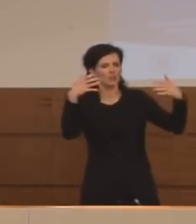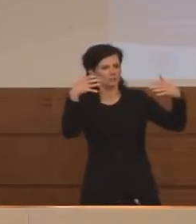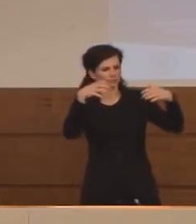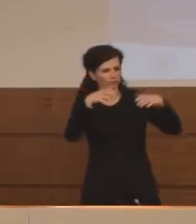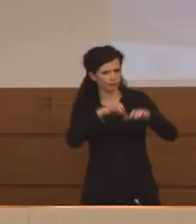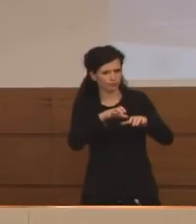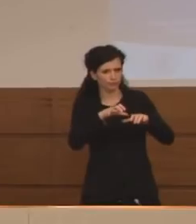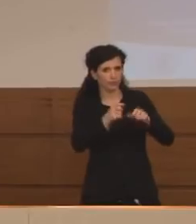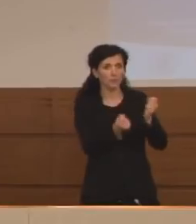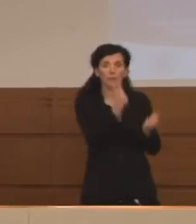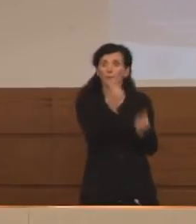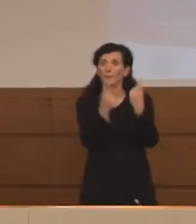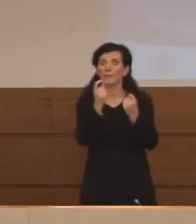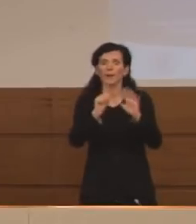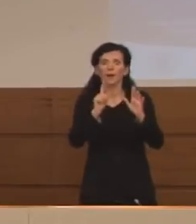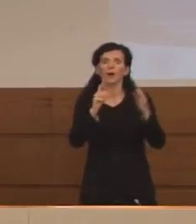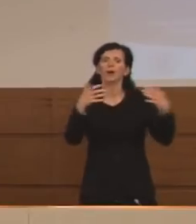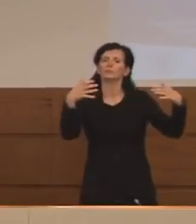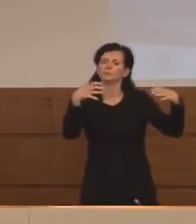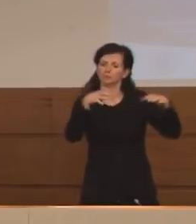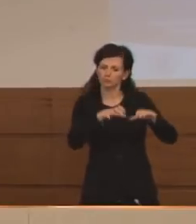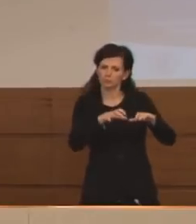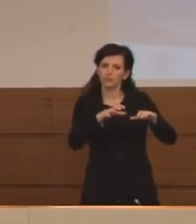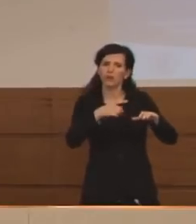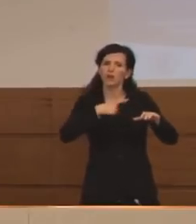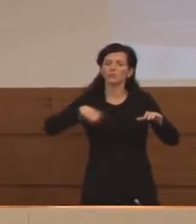noi siamo sempre cauti perché il virus continuerà a circolare